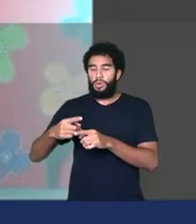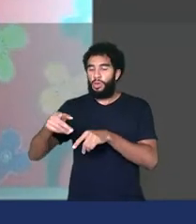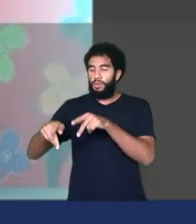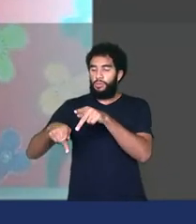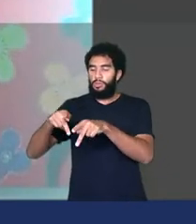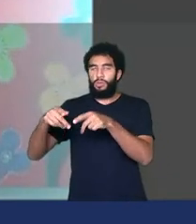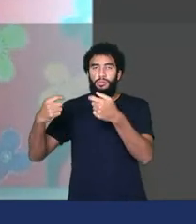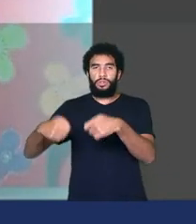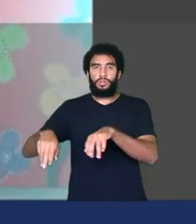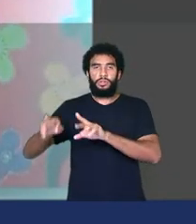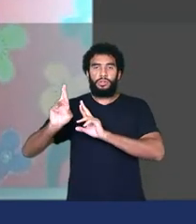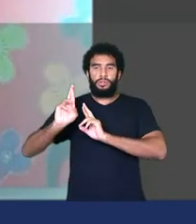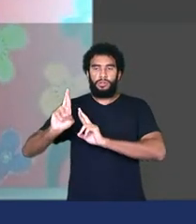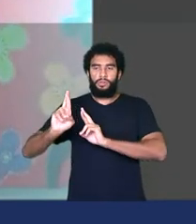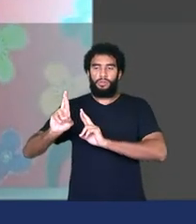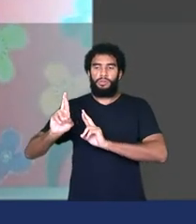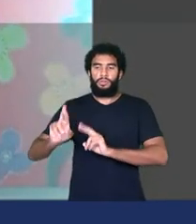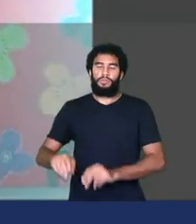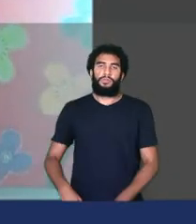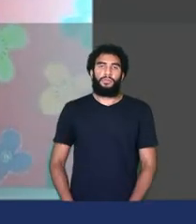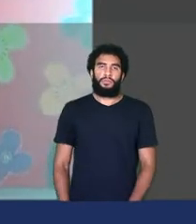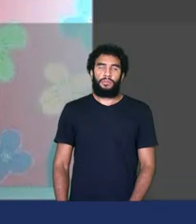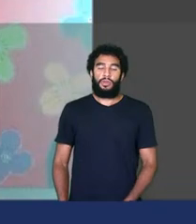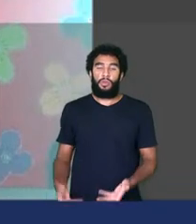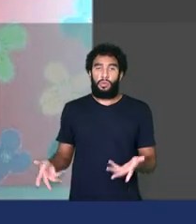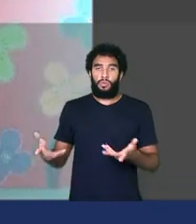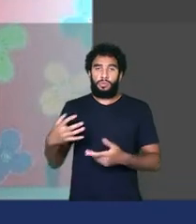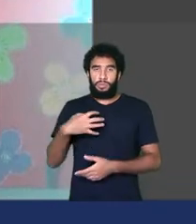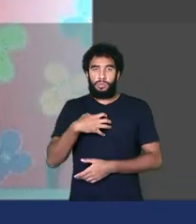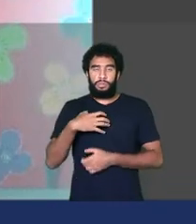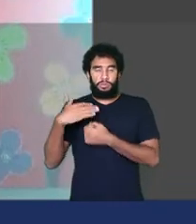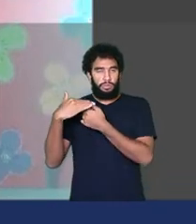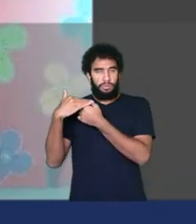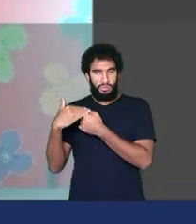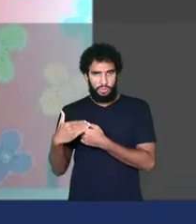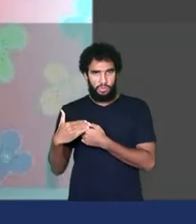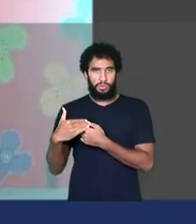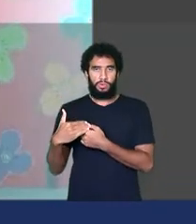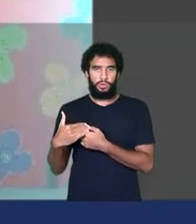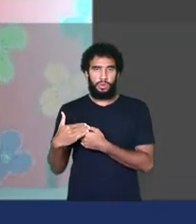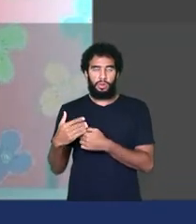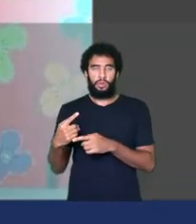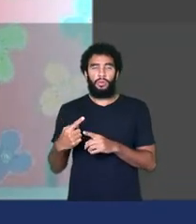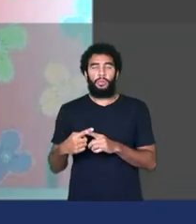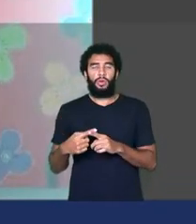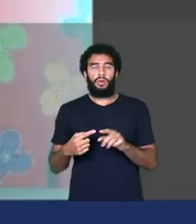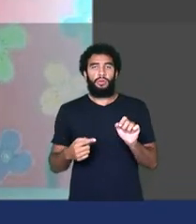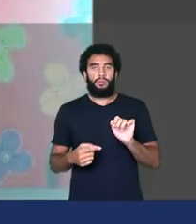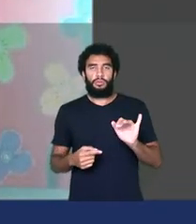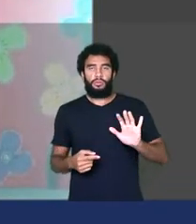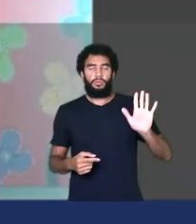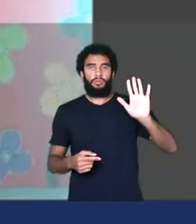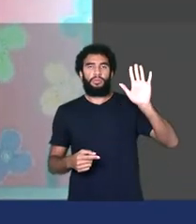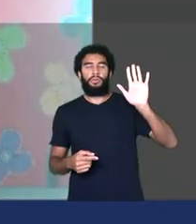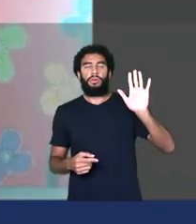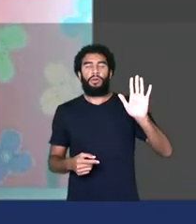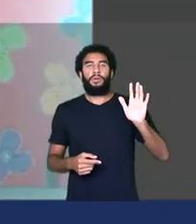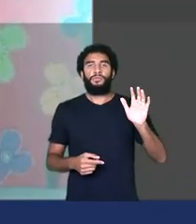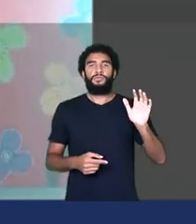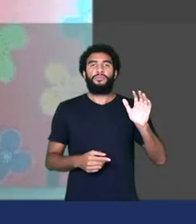PROJETO DEMOCRÁTICO POPULAR PARA DAR ESPERANÇA AO POVO BRASILEIRO. E HOJE ESTÁ MASSACRADO POR UMA INFLAÇÃO ALTA QUE ATINGE,